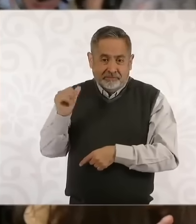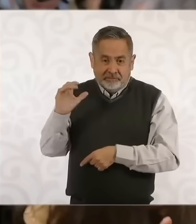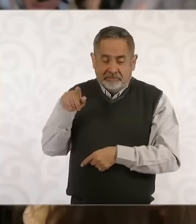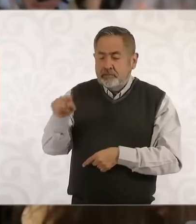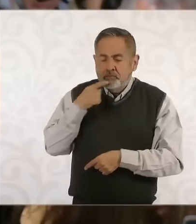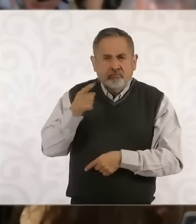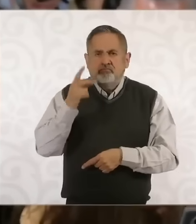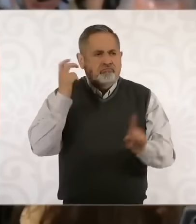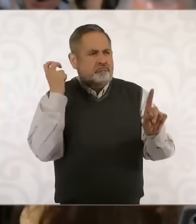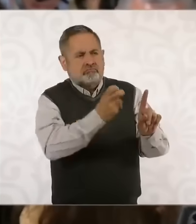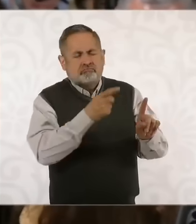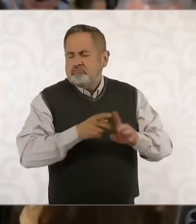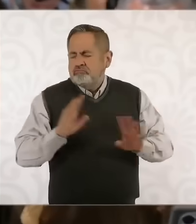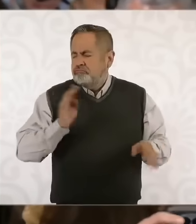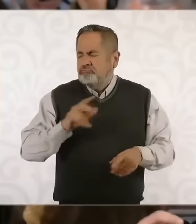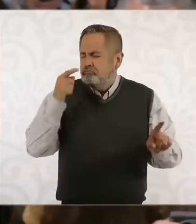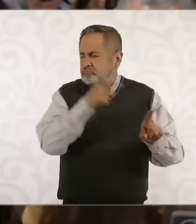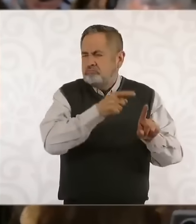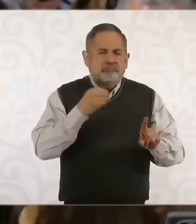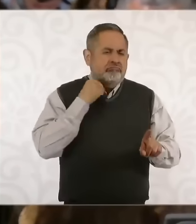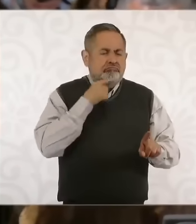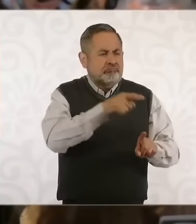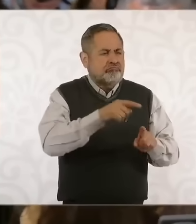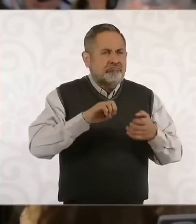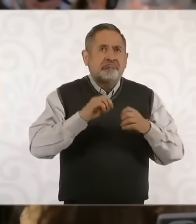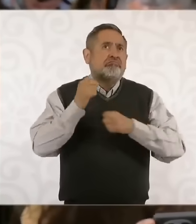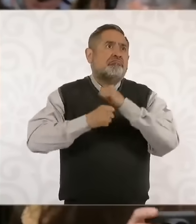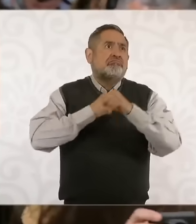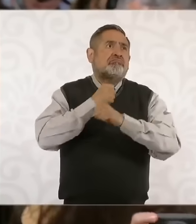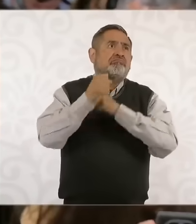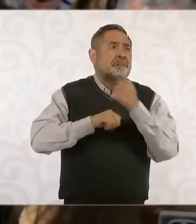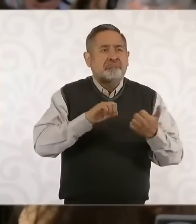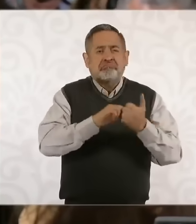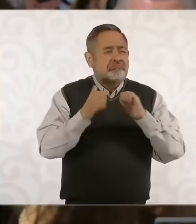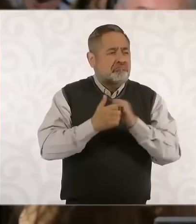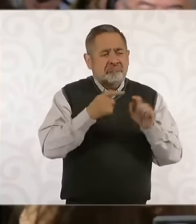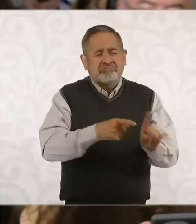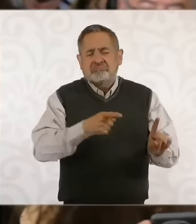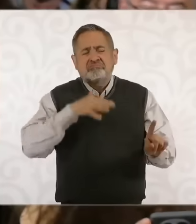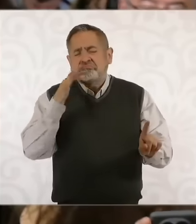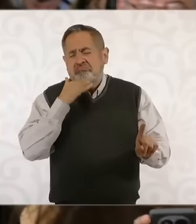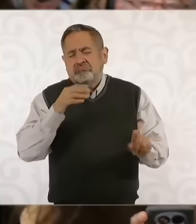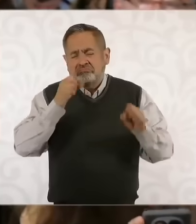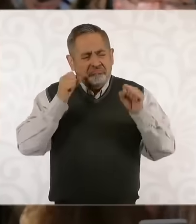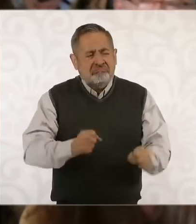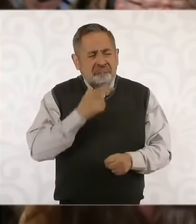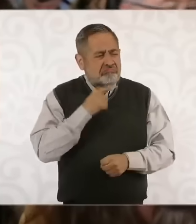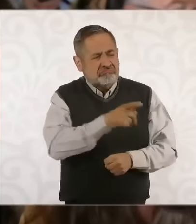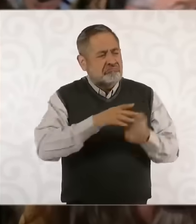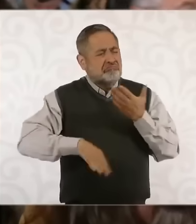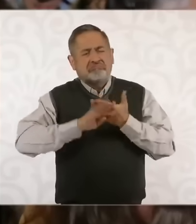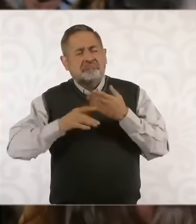señaló que este abogado era un enemigo histórico eh de la del de su gobierno e incluso pues usó